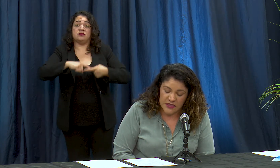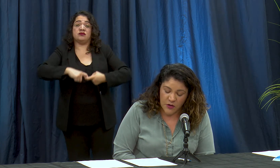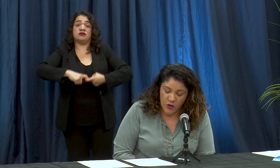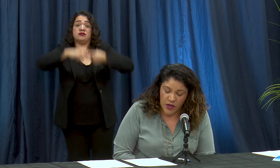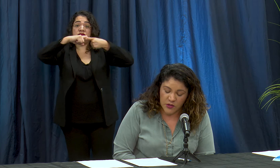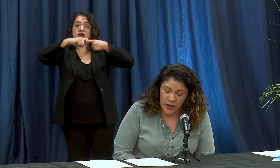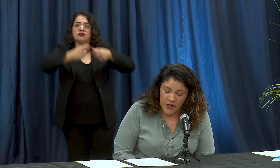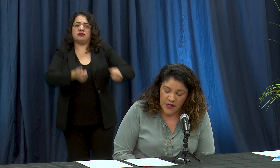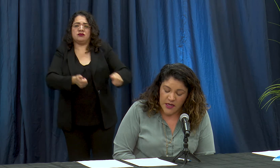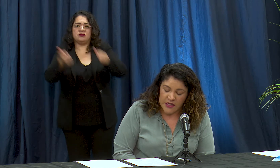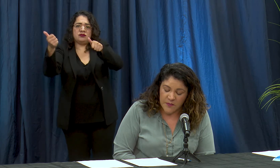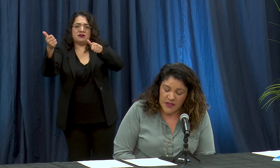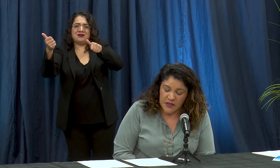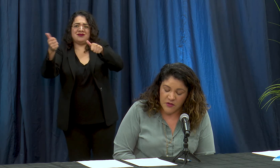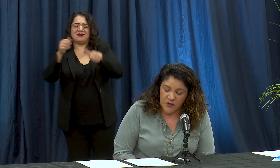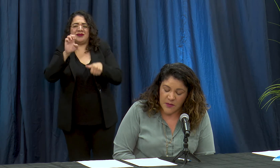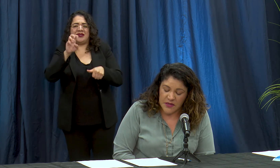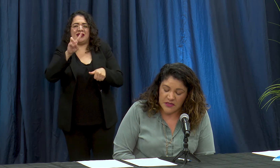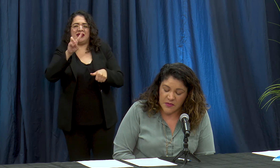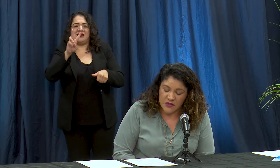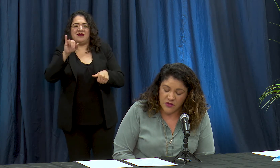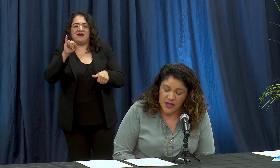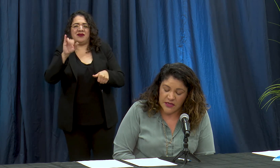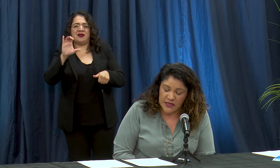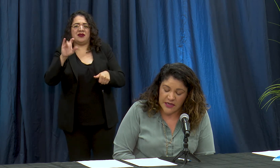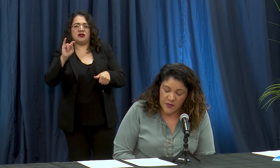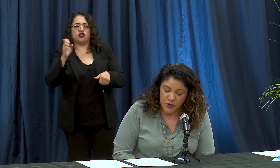sal oh ho octo an yell pedido de applause am en toda alquiler pour